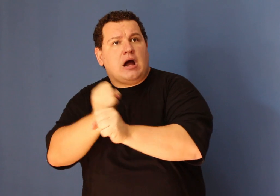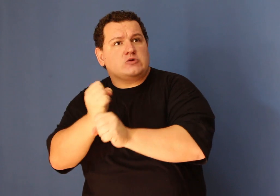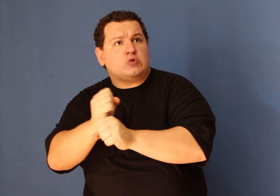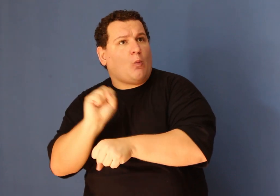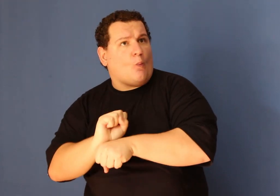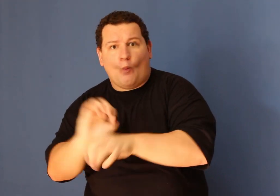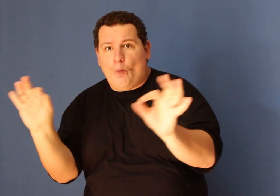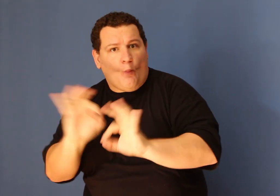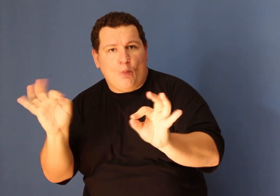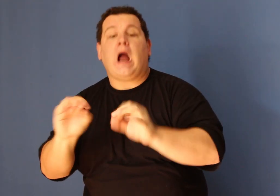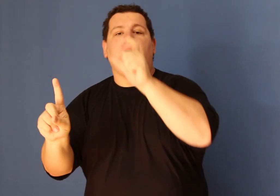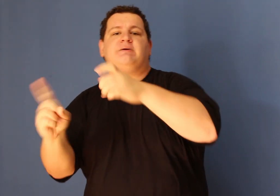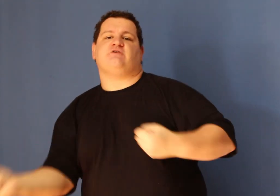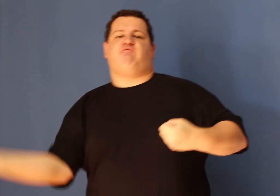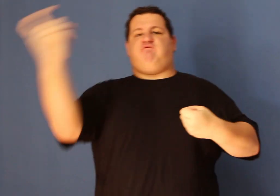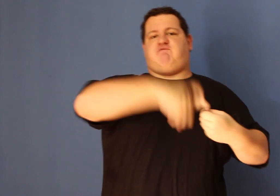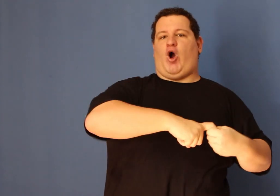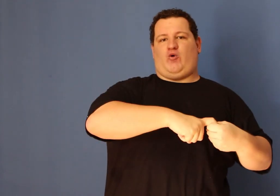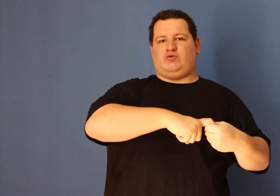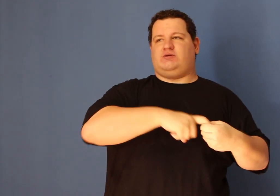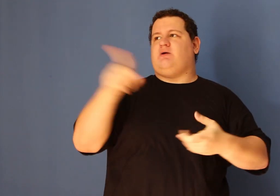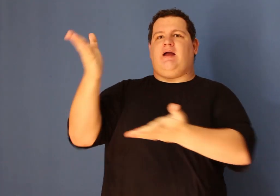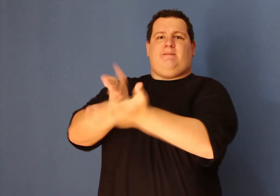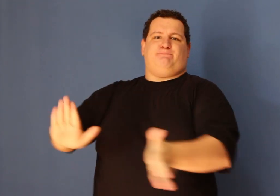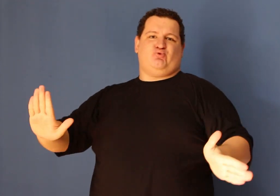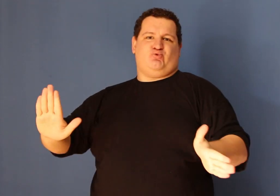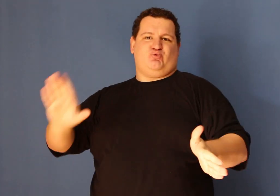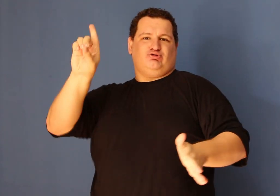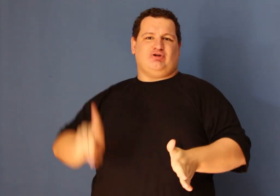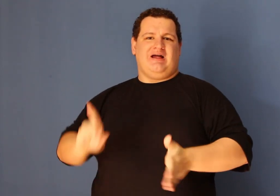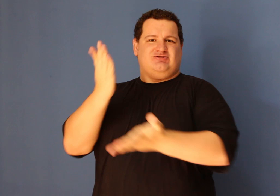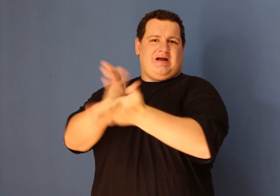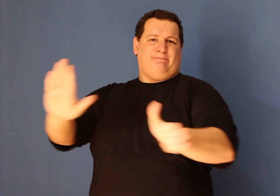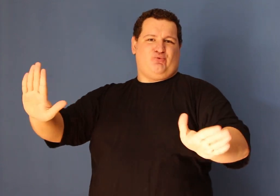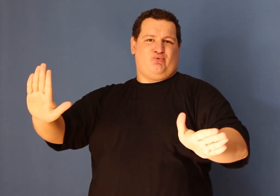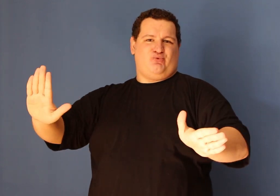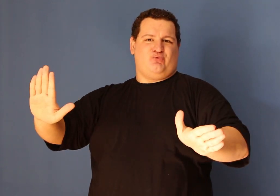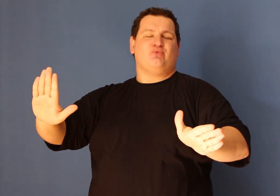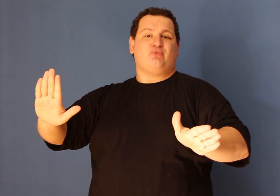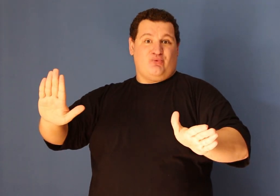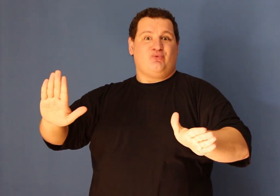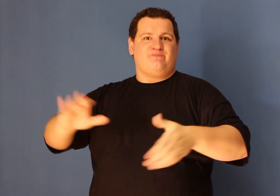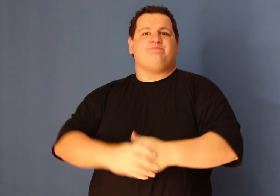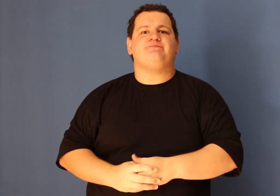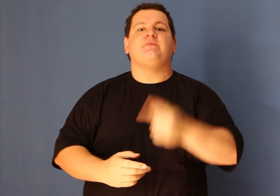se passou do prazo, os direitos do personagem voltam para Marvel.